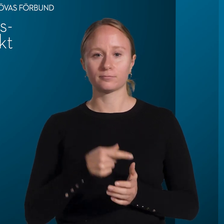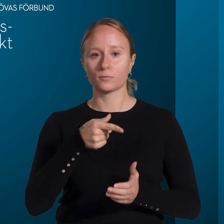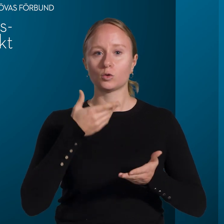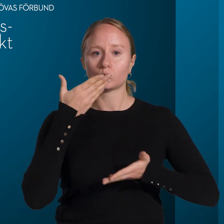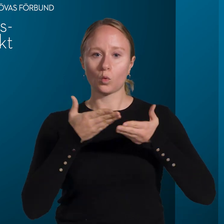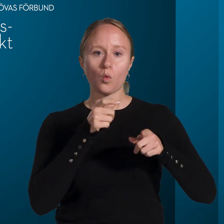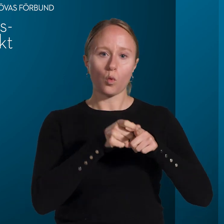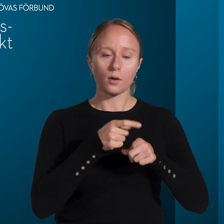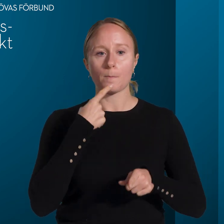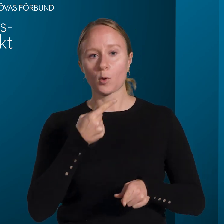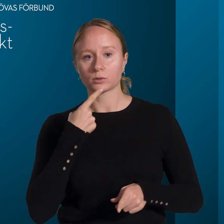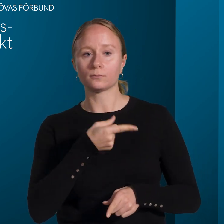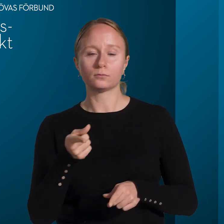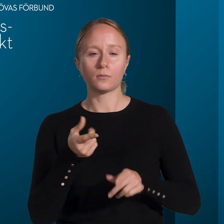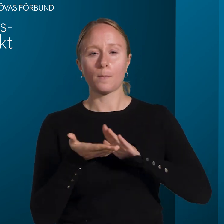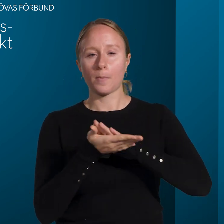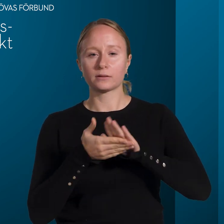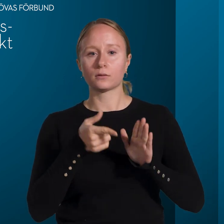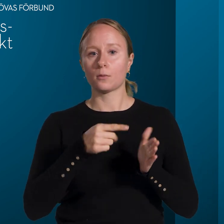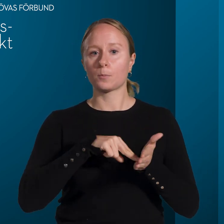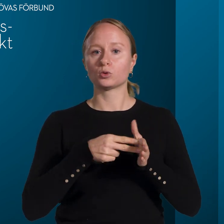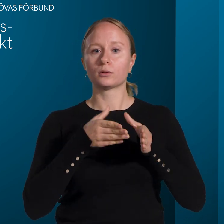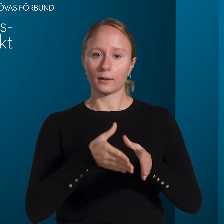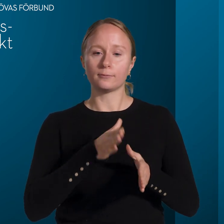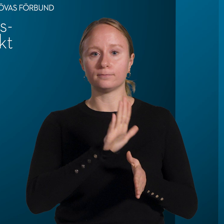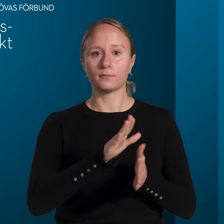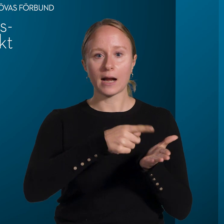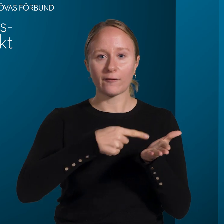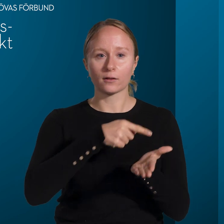Sångens ord och budskap baserar sig på minnen -